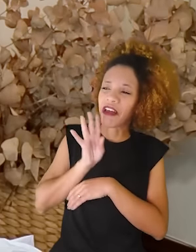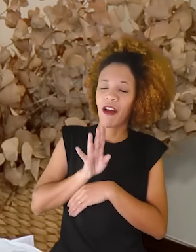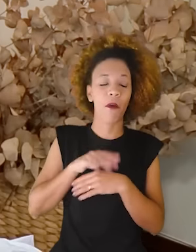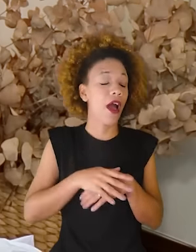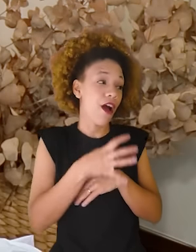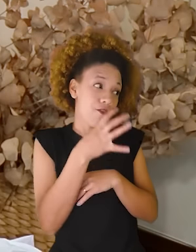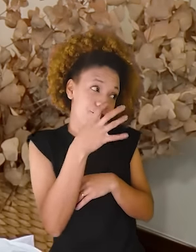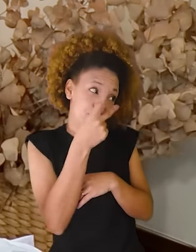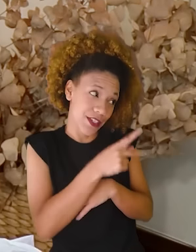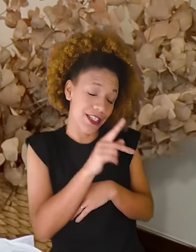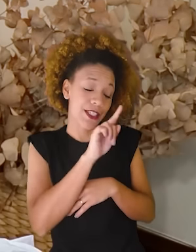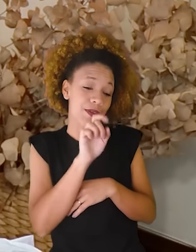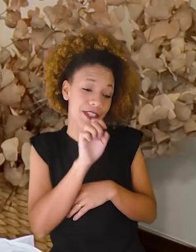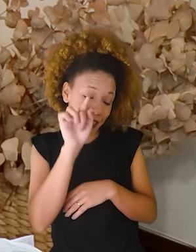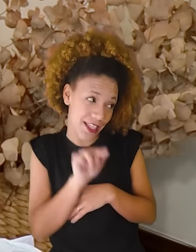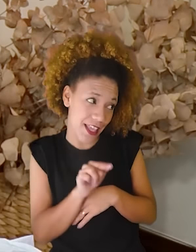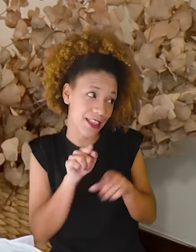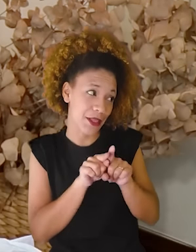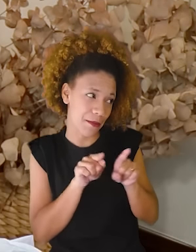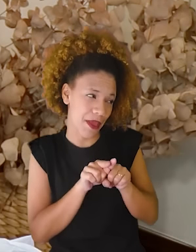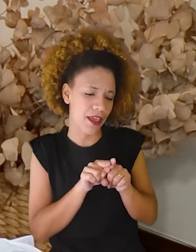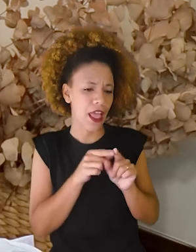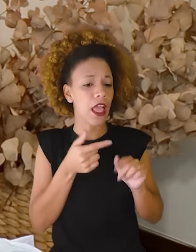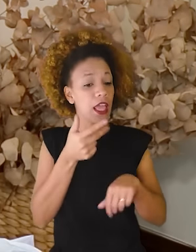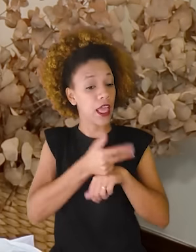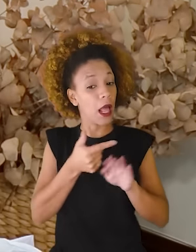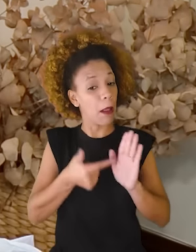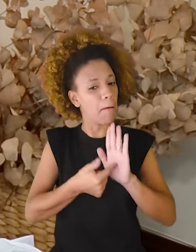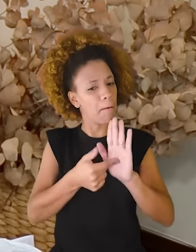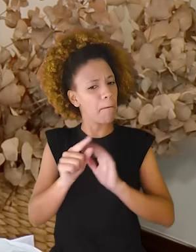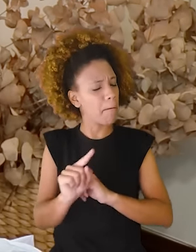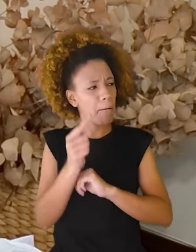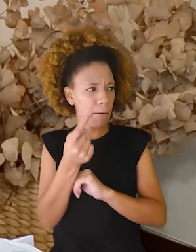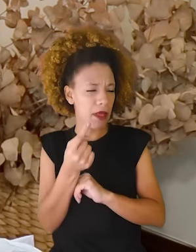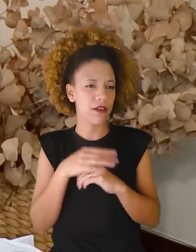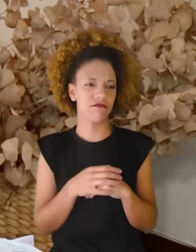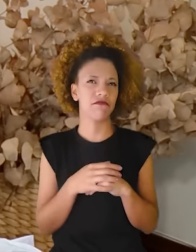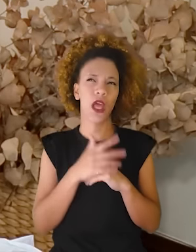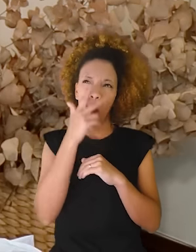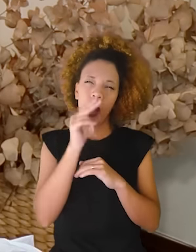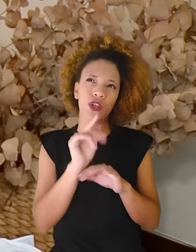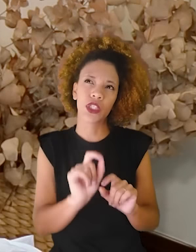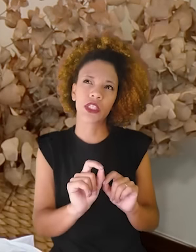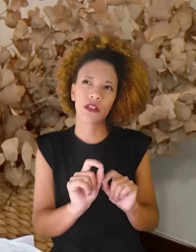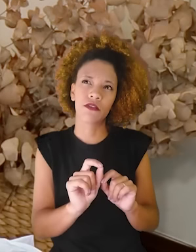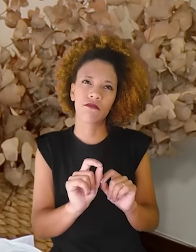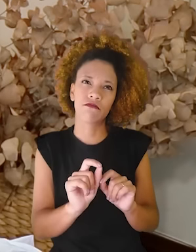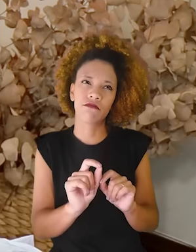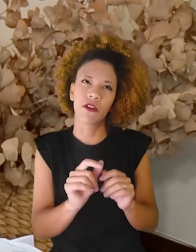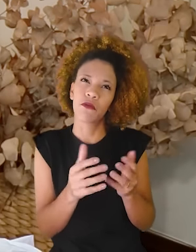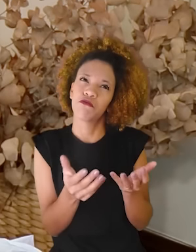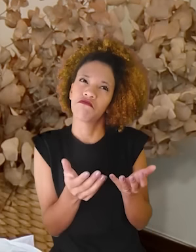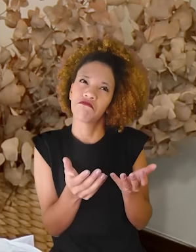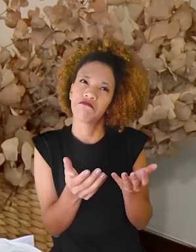seu Zé ela que me mostrou seus vídeos da primeira vez eu lembro acho que se foi a acho que foi uma